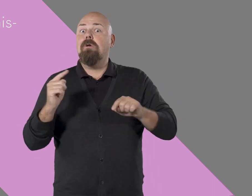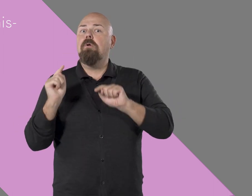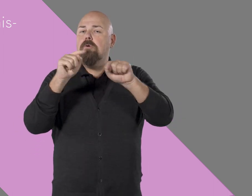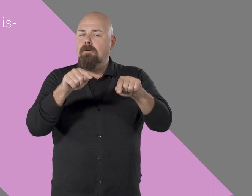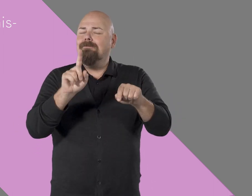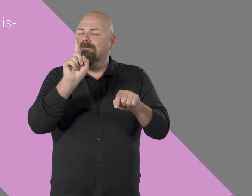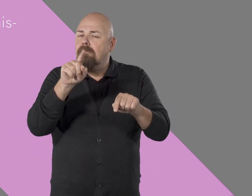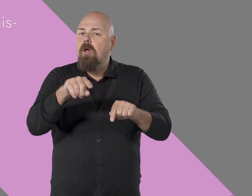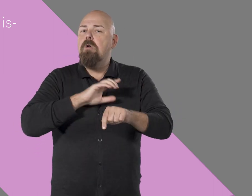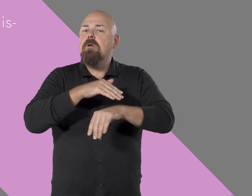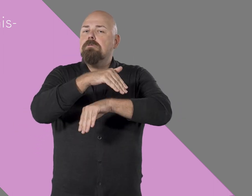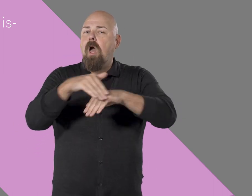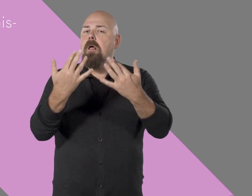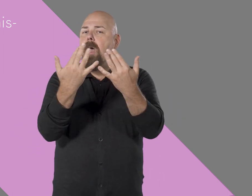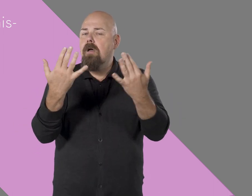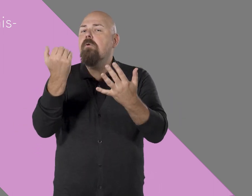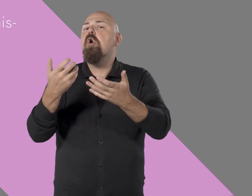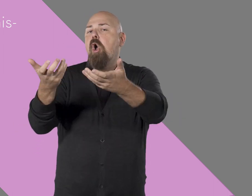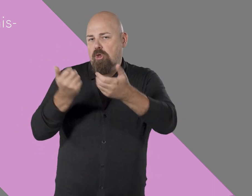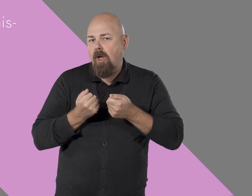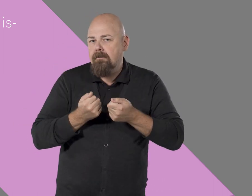otetaan rajallinen määrä yleisöä.